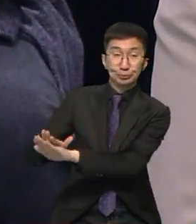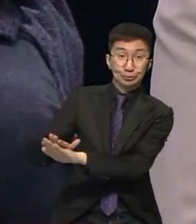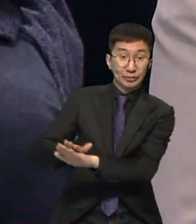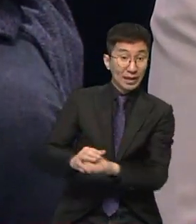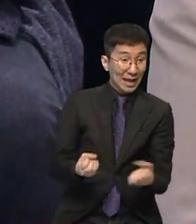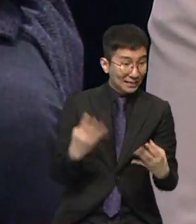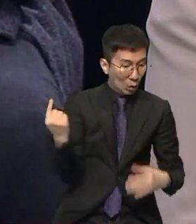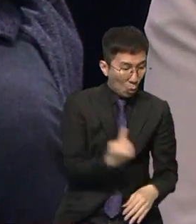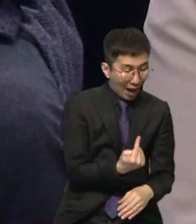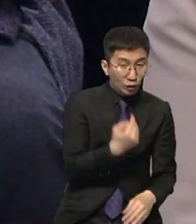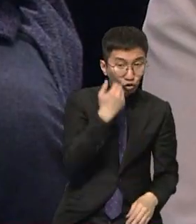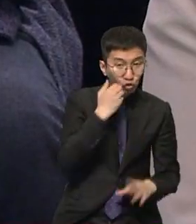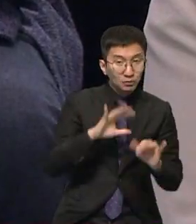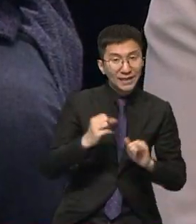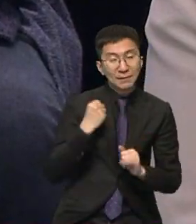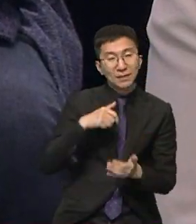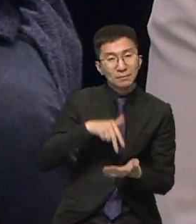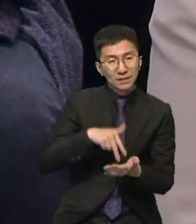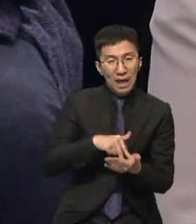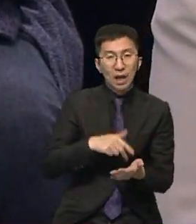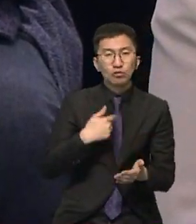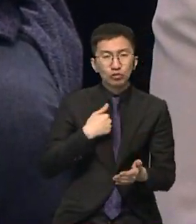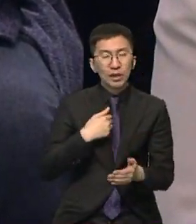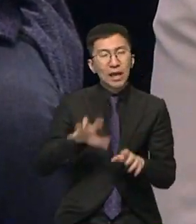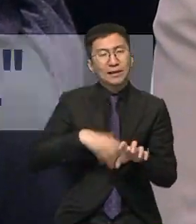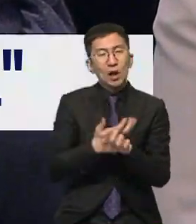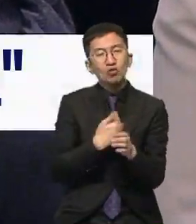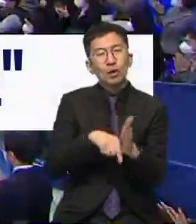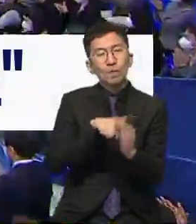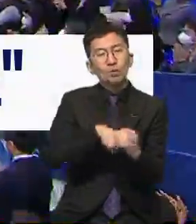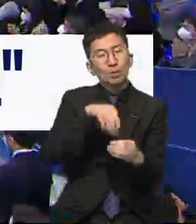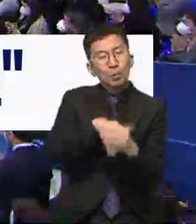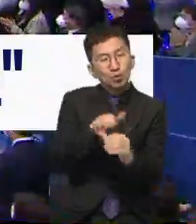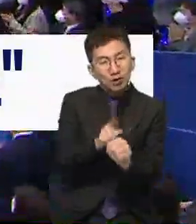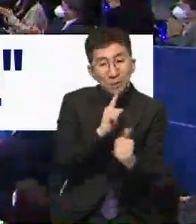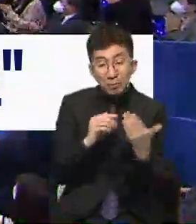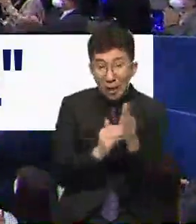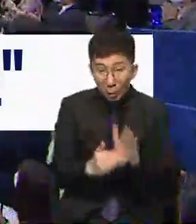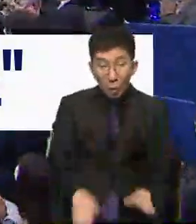다수당으로 만들어달라고 호소했고 민주당은 전 정부 탓으로 시작해